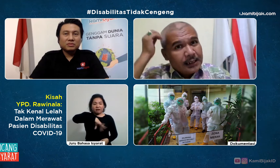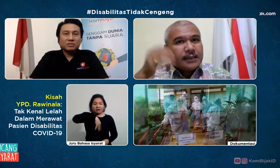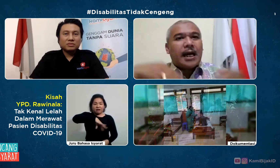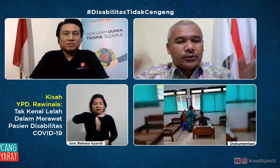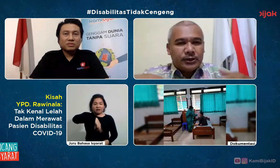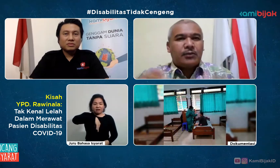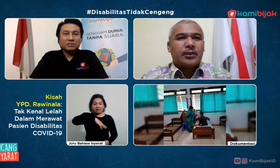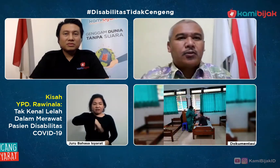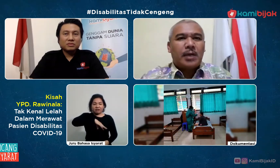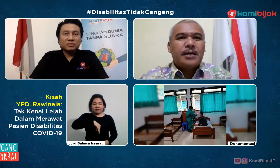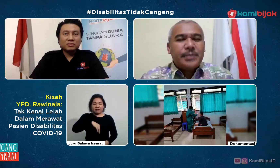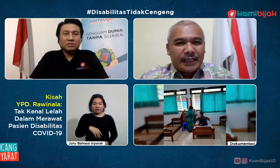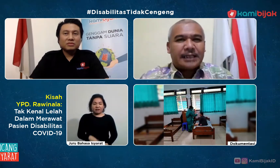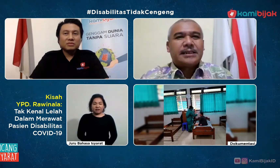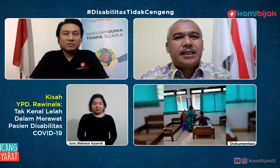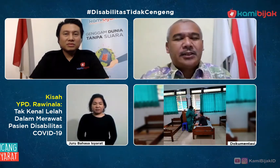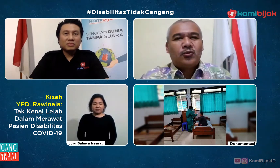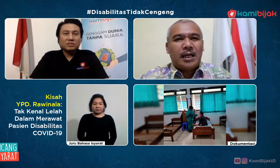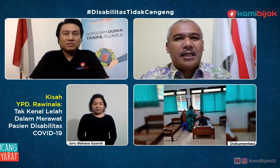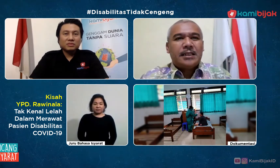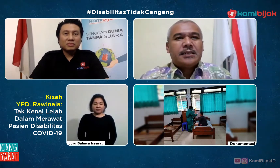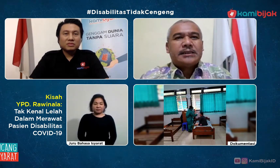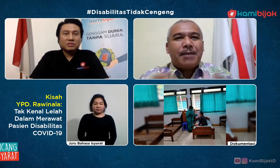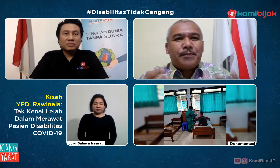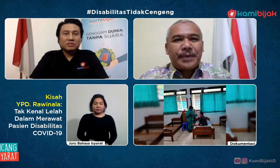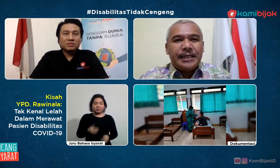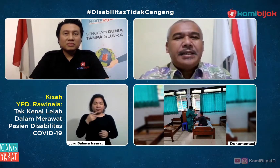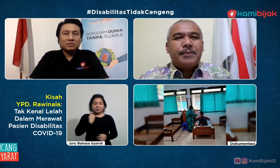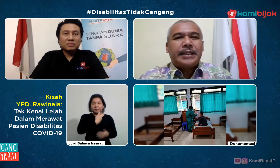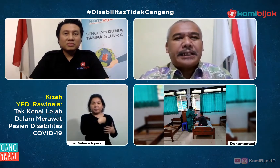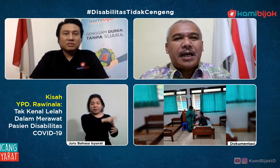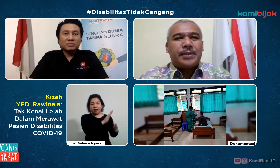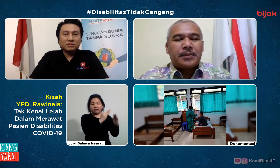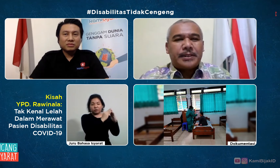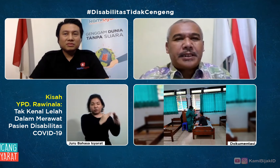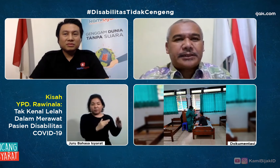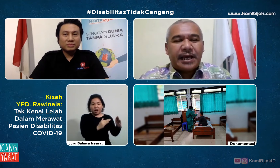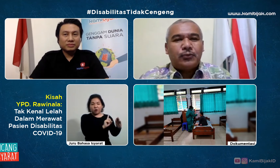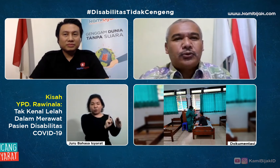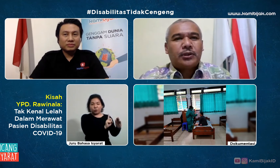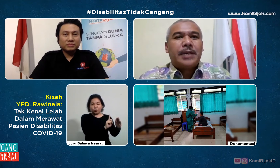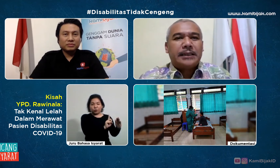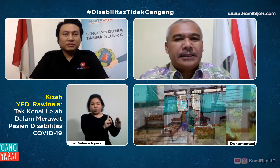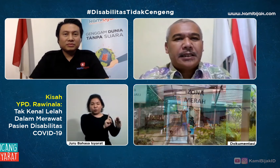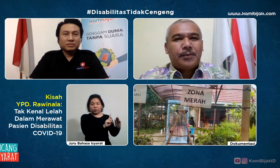yang harus dilakukan dirumah biarkan saja di rumah sampai mereka benar-benar siap untuk kembali